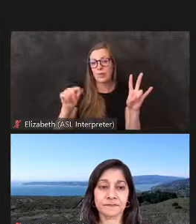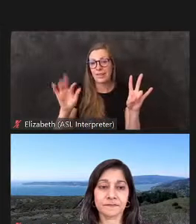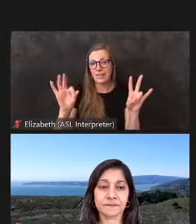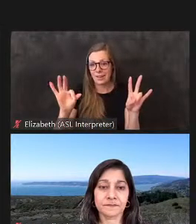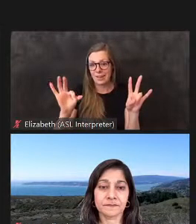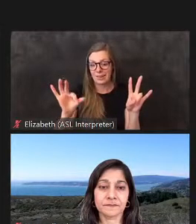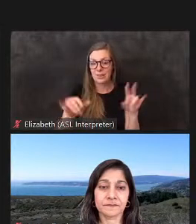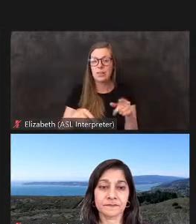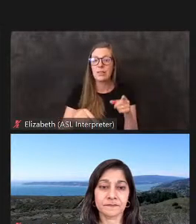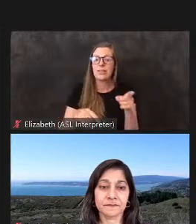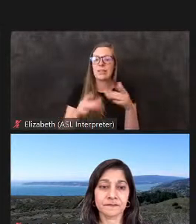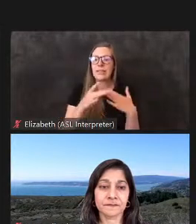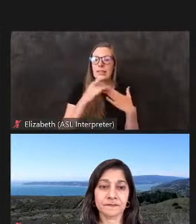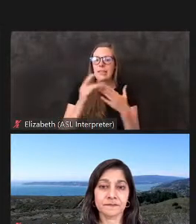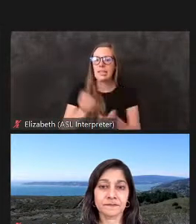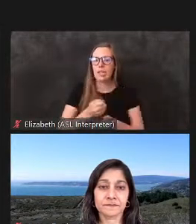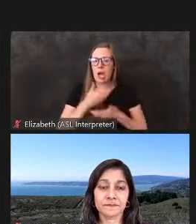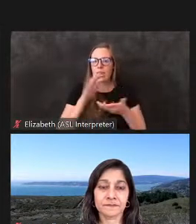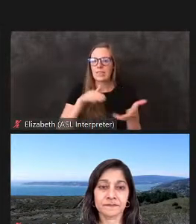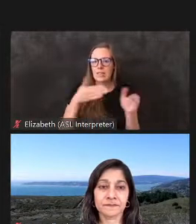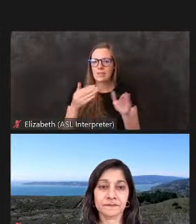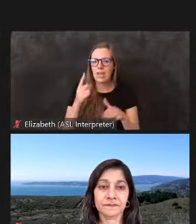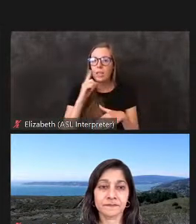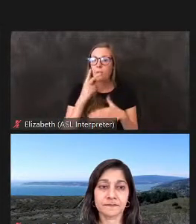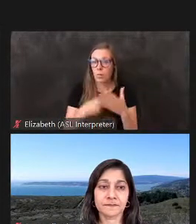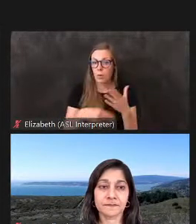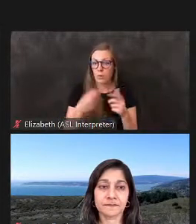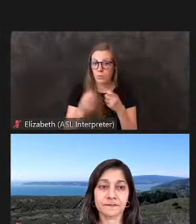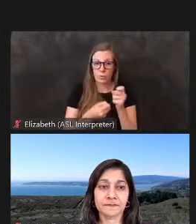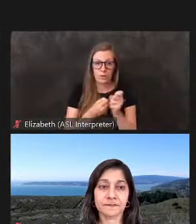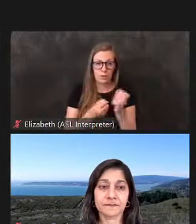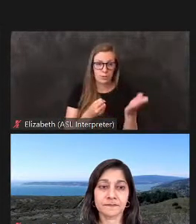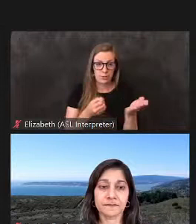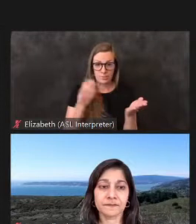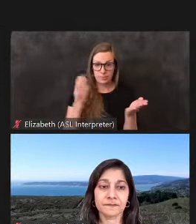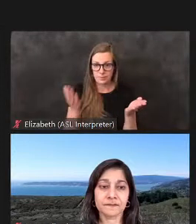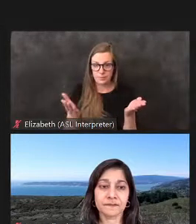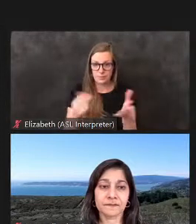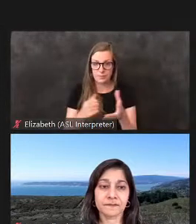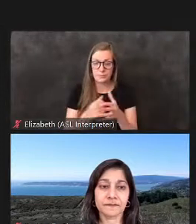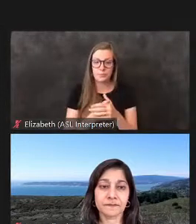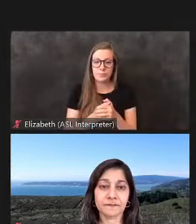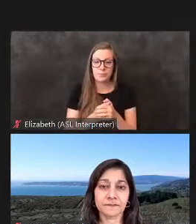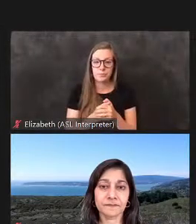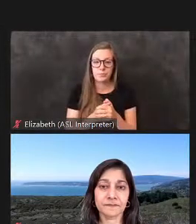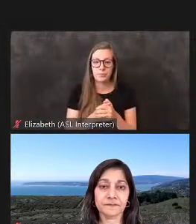El uso de la causa de muerte para los dos mil y siete olvide 19 y el 2020.